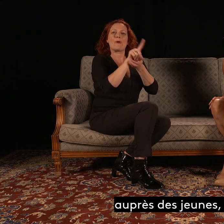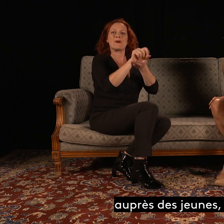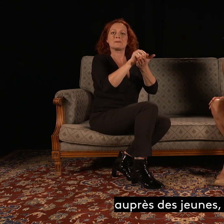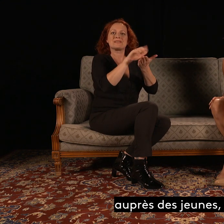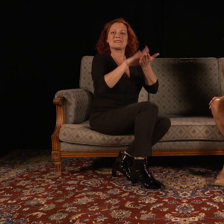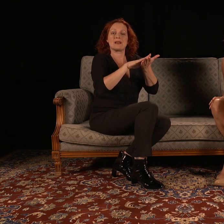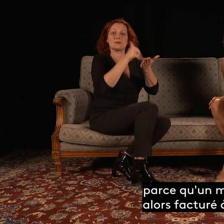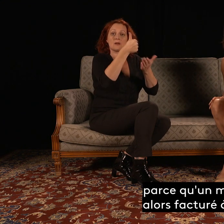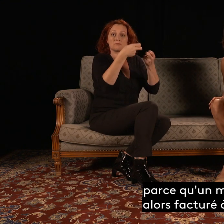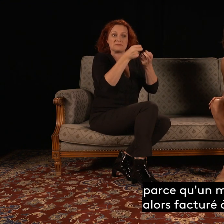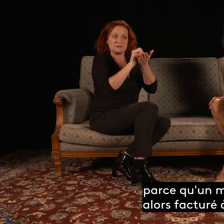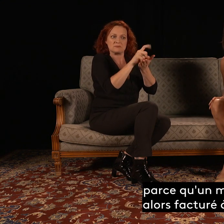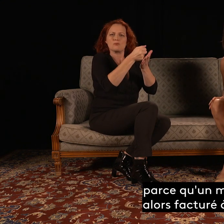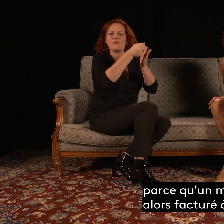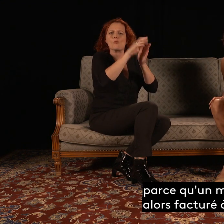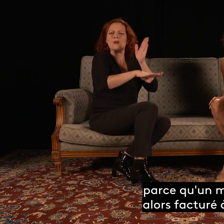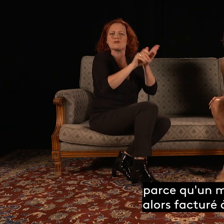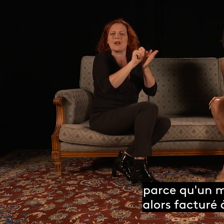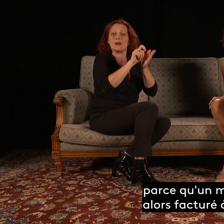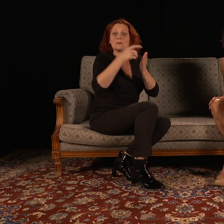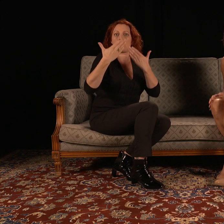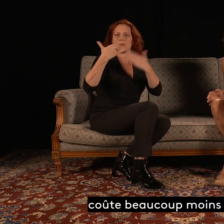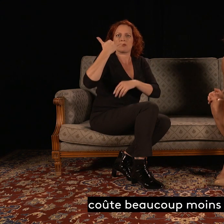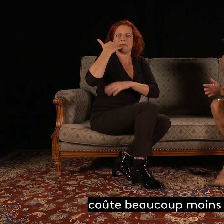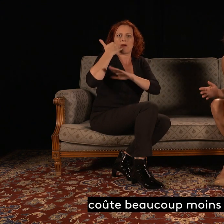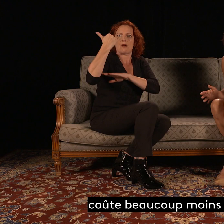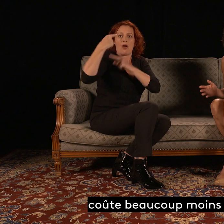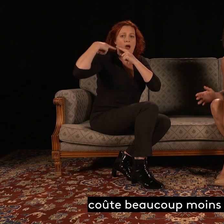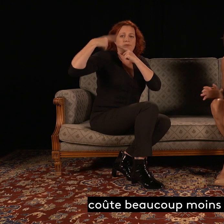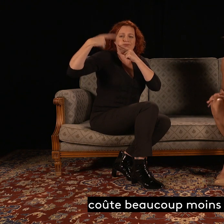parce qu’un message, alors facturé à l’unité, coûte beaucoup moins cher qu’un appel.